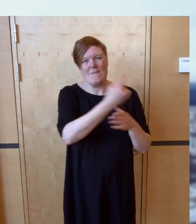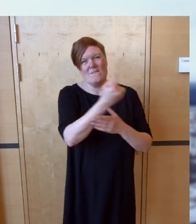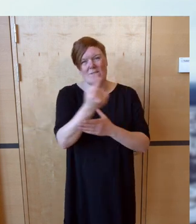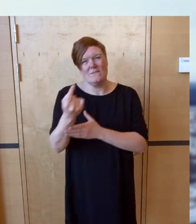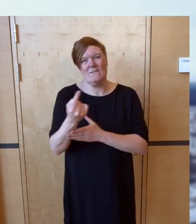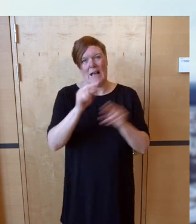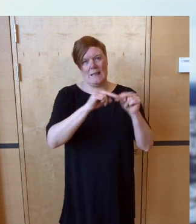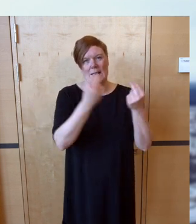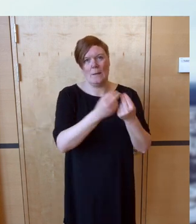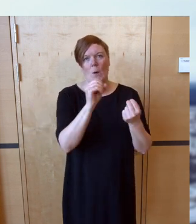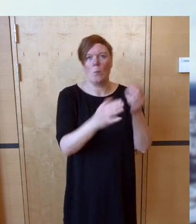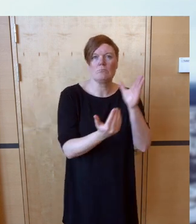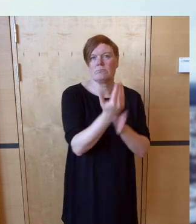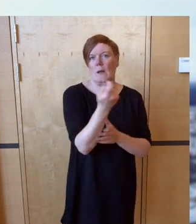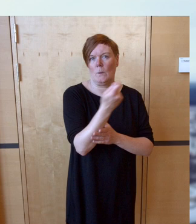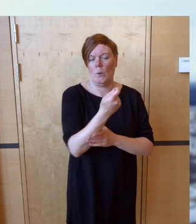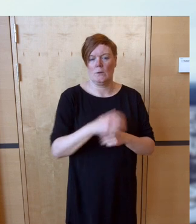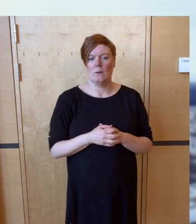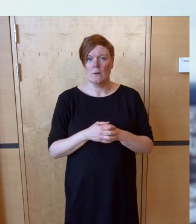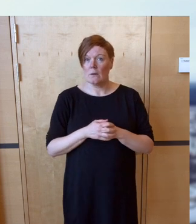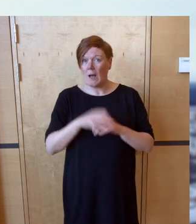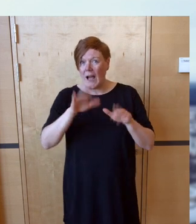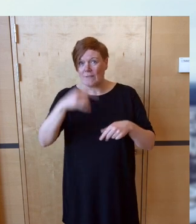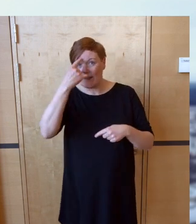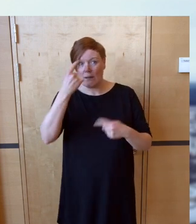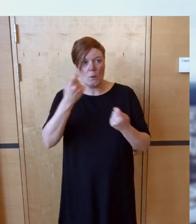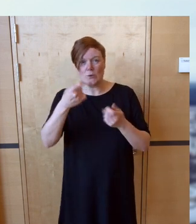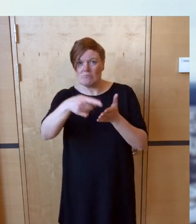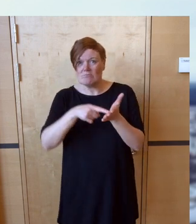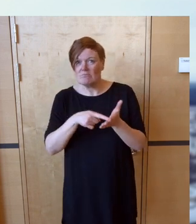Har du någon särskild du tänkte på det Det vet det Men det är väl